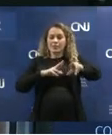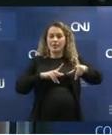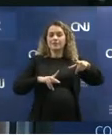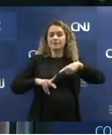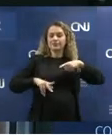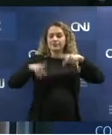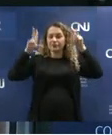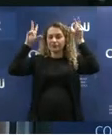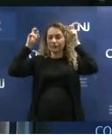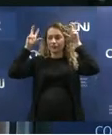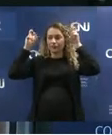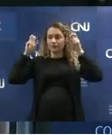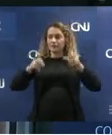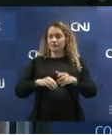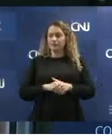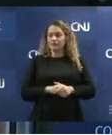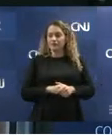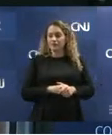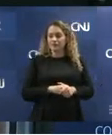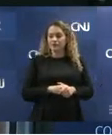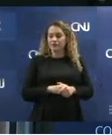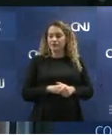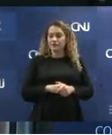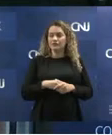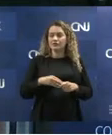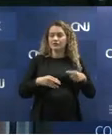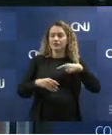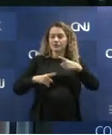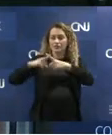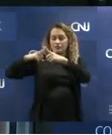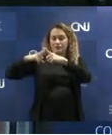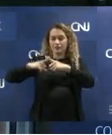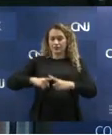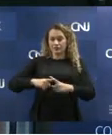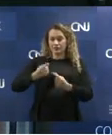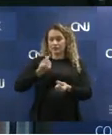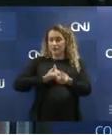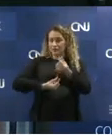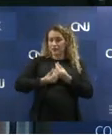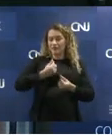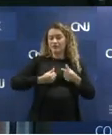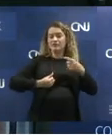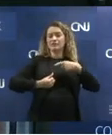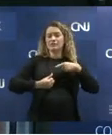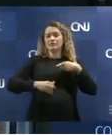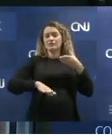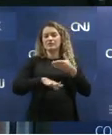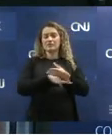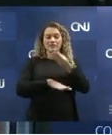Quero deixar claro não estamos negando, não estamos afastando. Não estamos ignorando a tese da alternância.